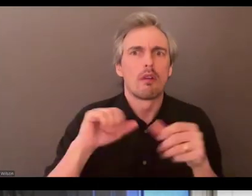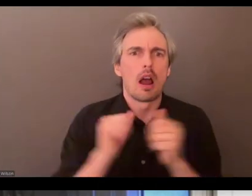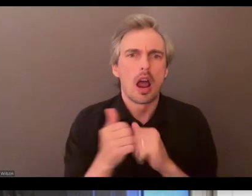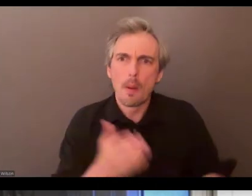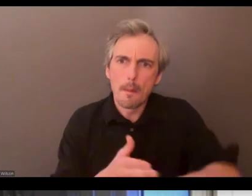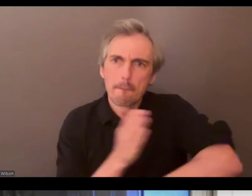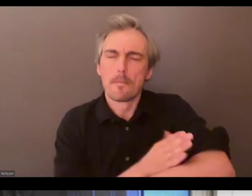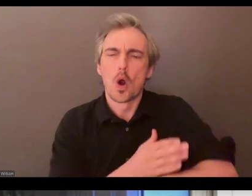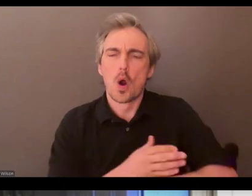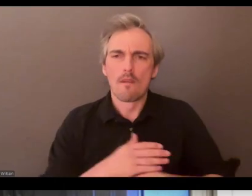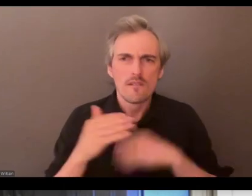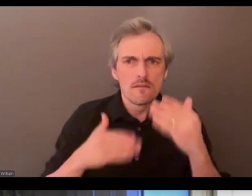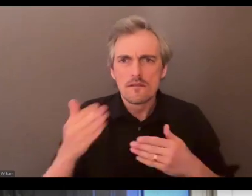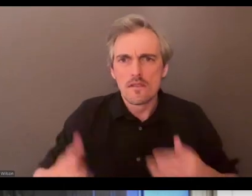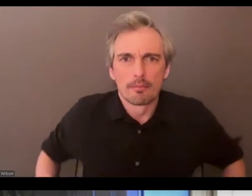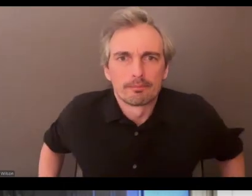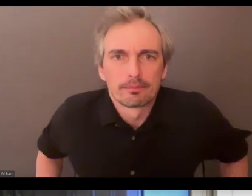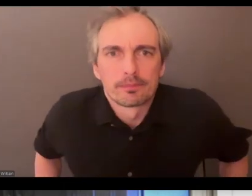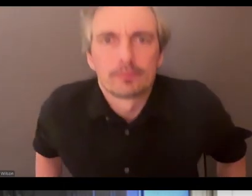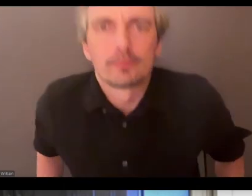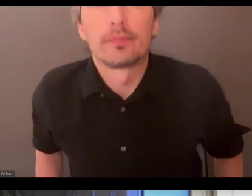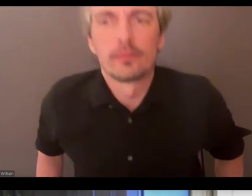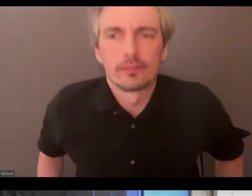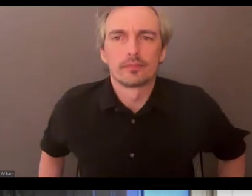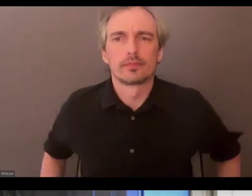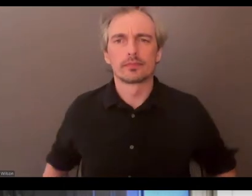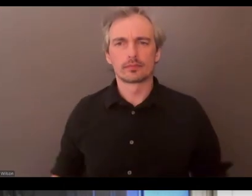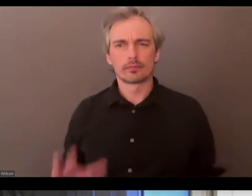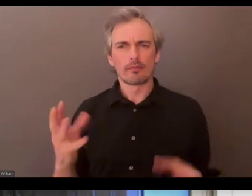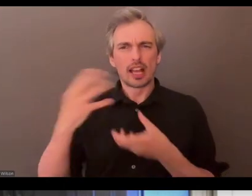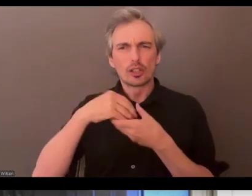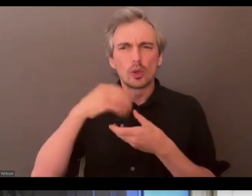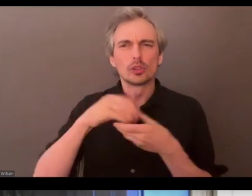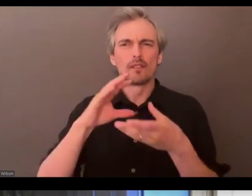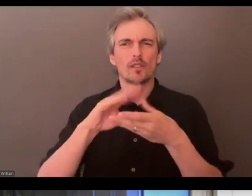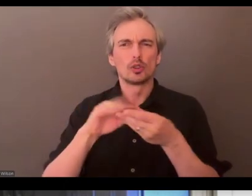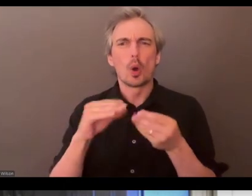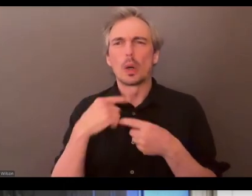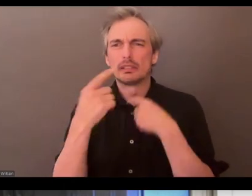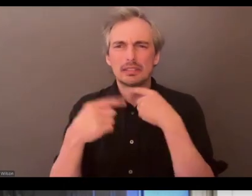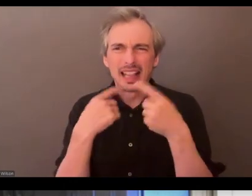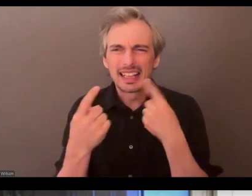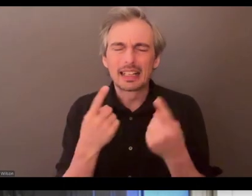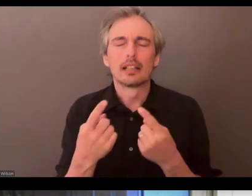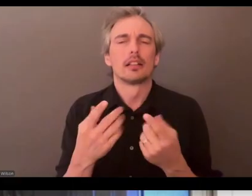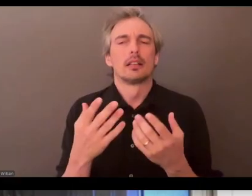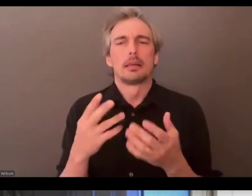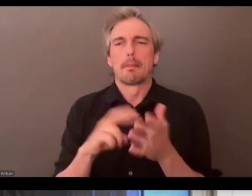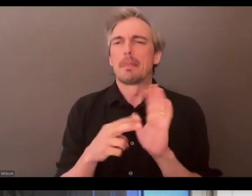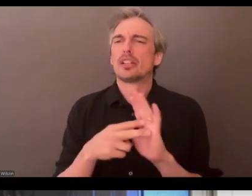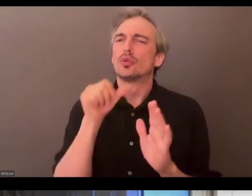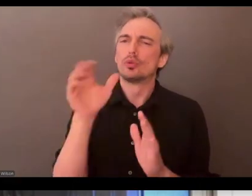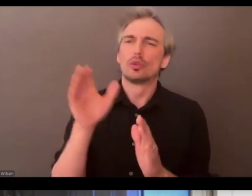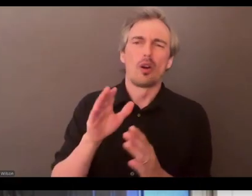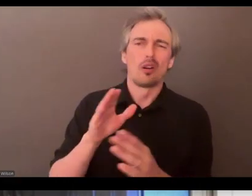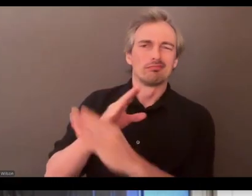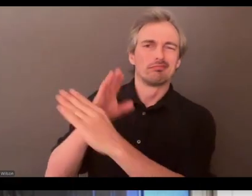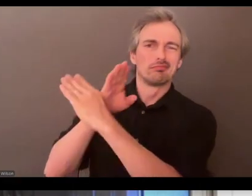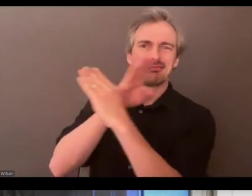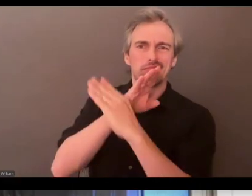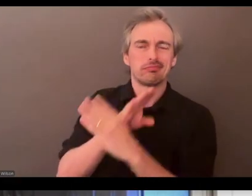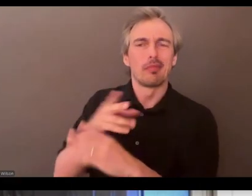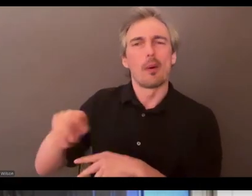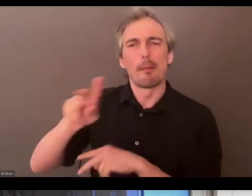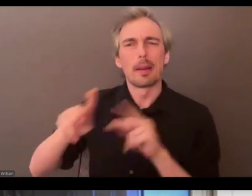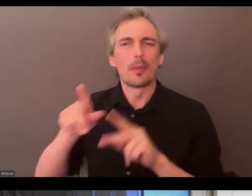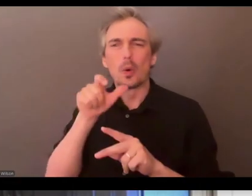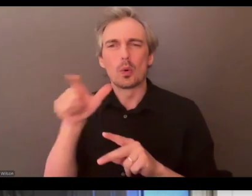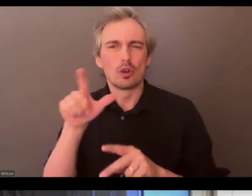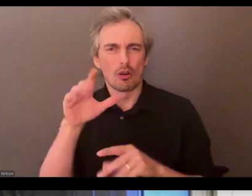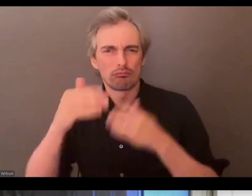包括的なスト ーリ ーテリングは、視覚的な情報を同じよう に見たり処理したりできない人々を取り残さないようにします。